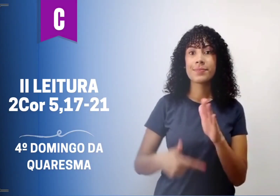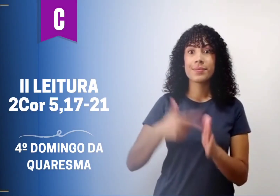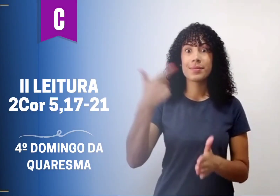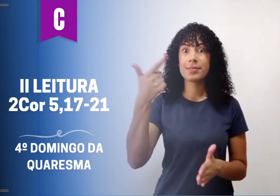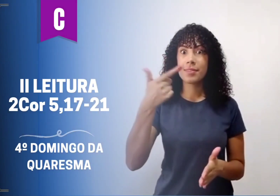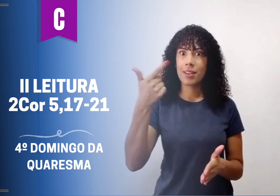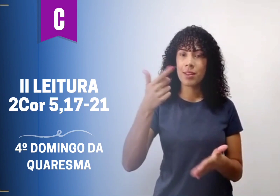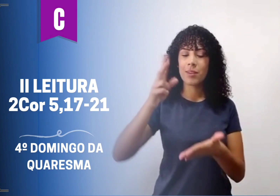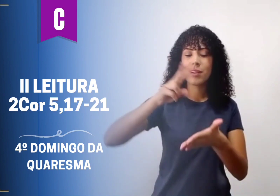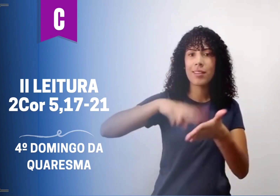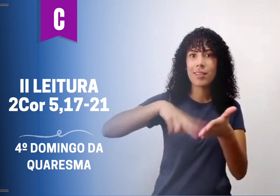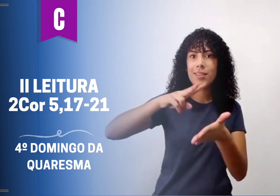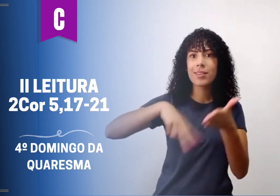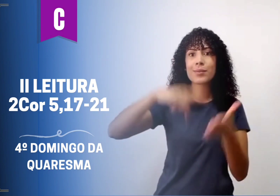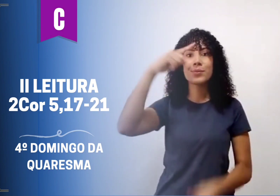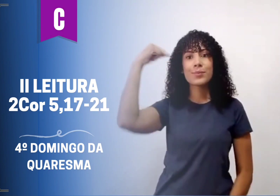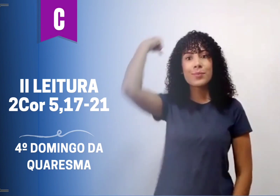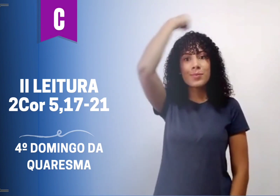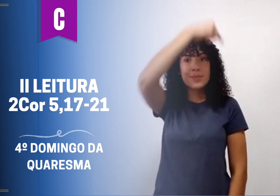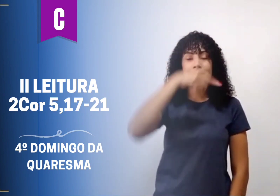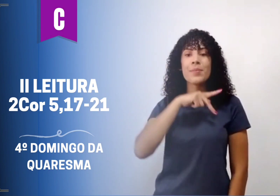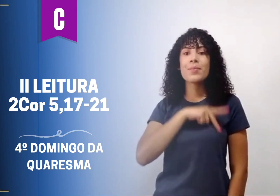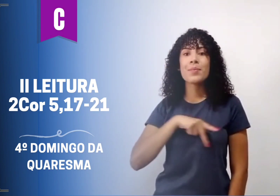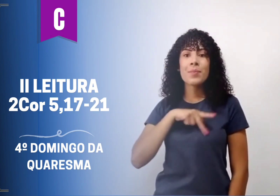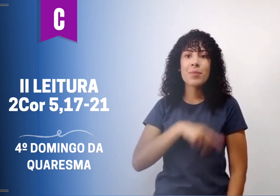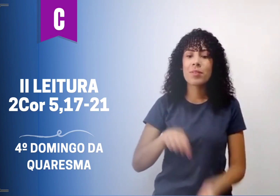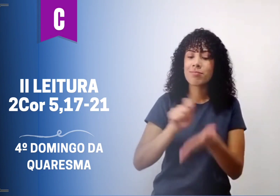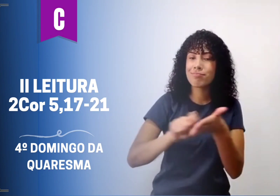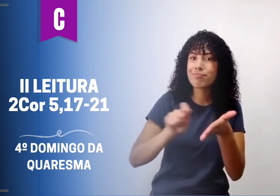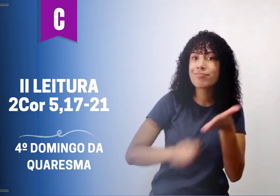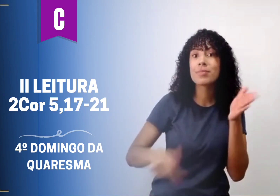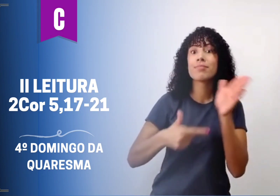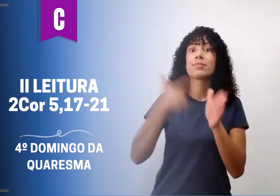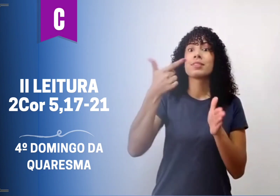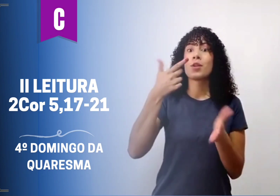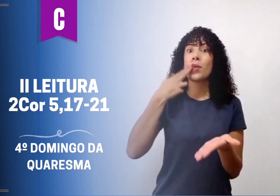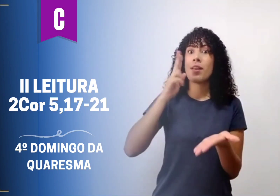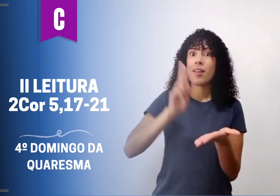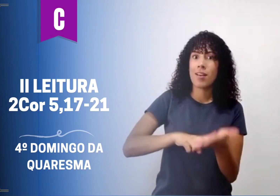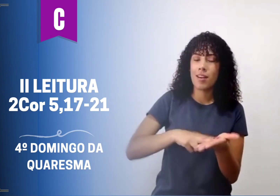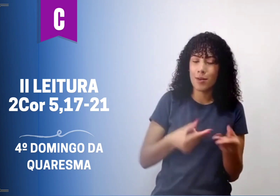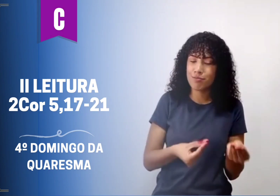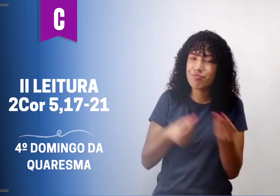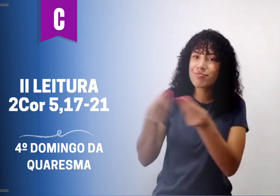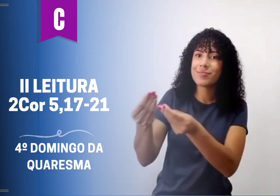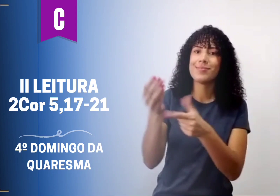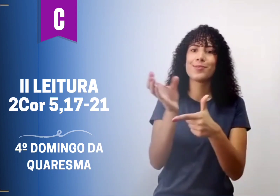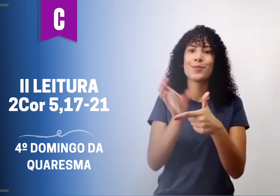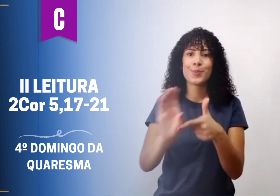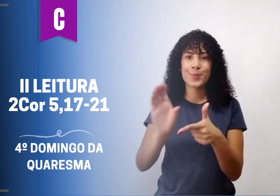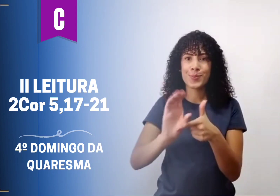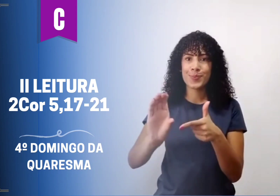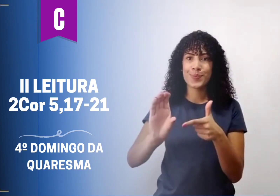Segunda Leitura da Carta de São Paulo aos Coríntios: